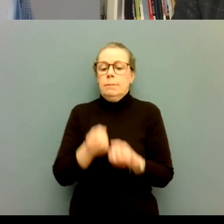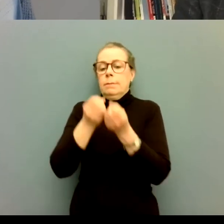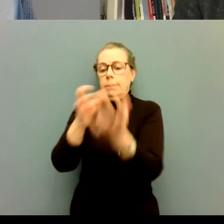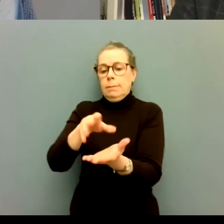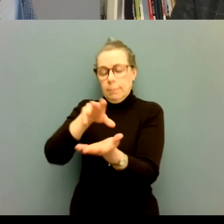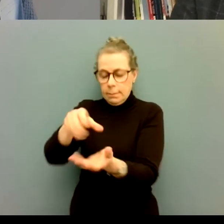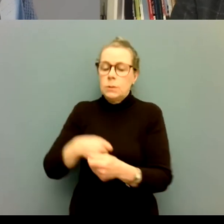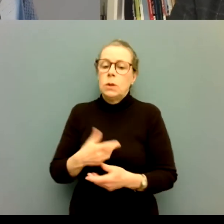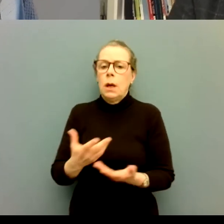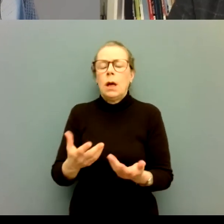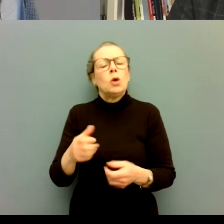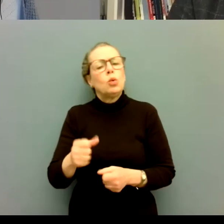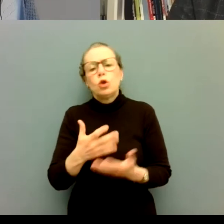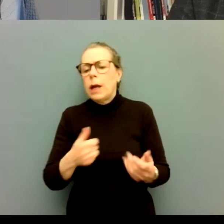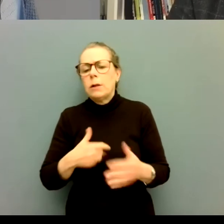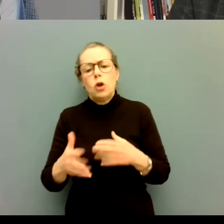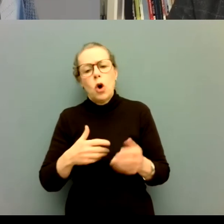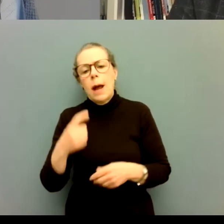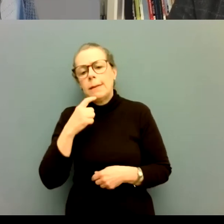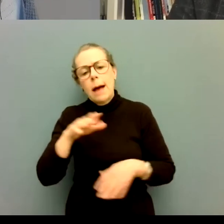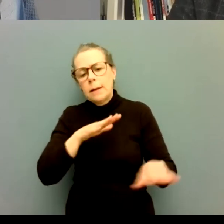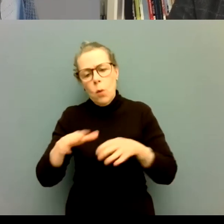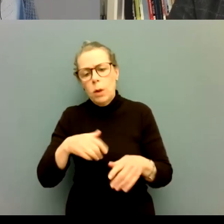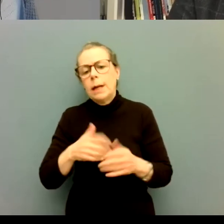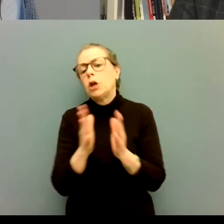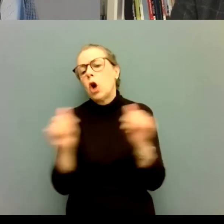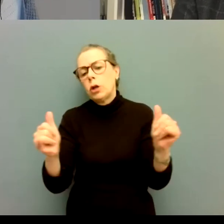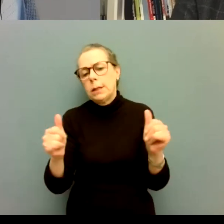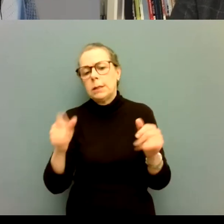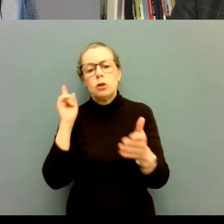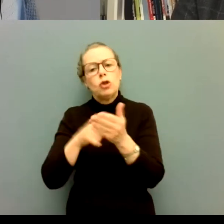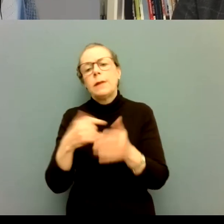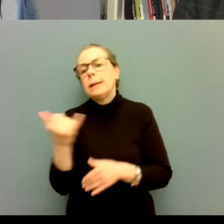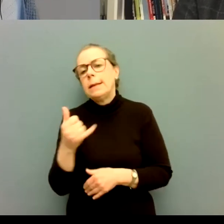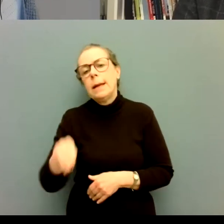inte på att göra tandvården gratis för 10 miljoner svenskar-